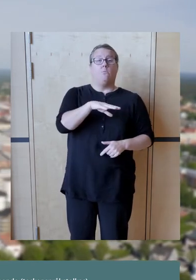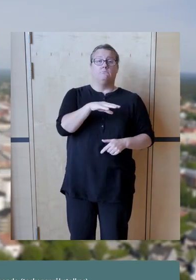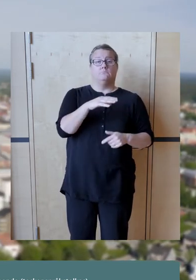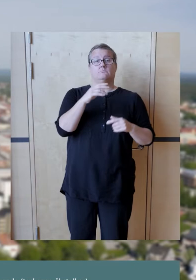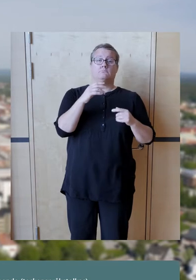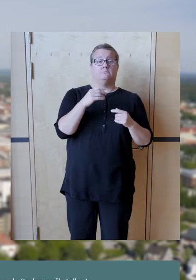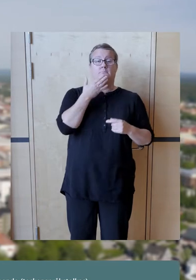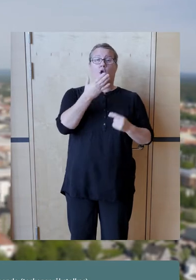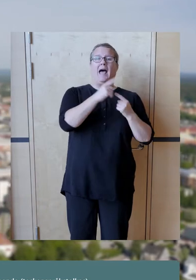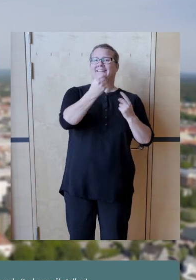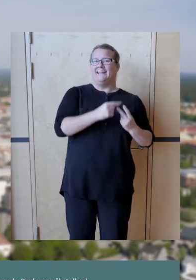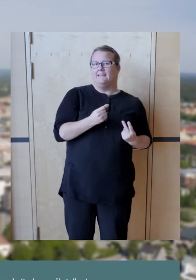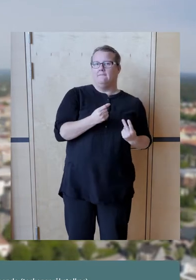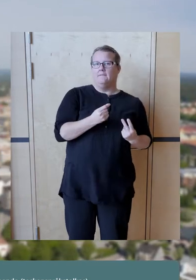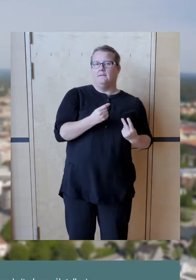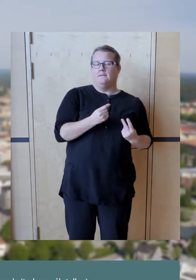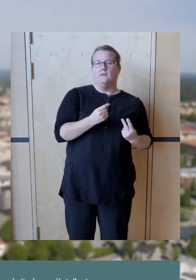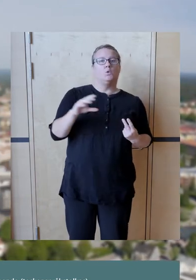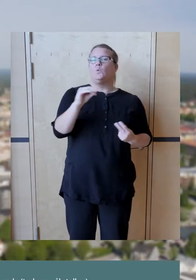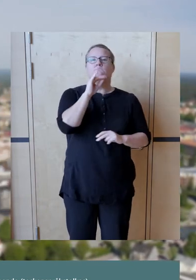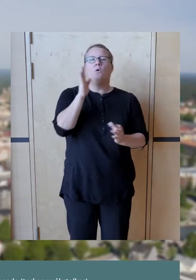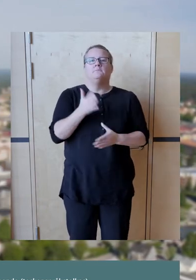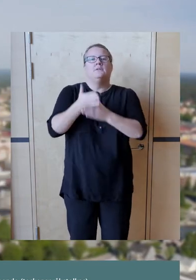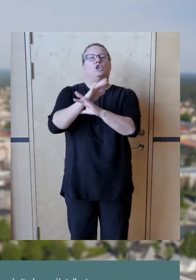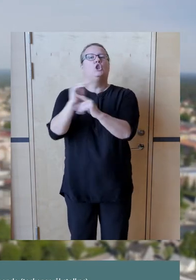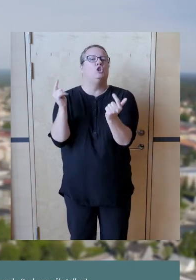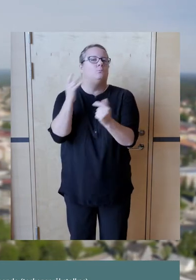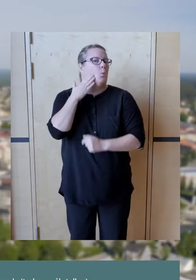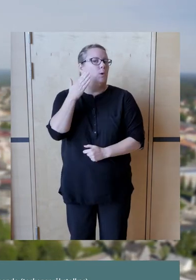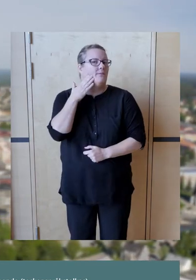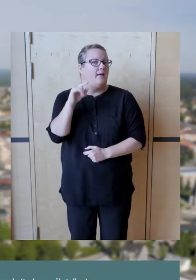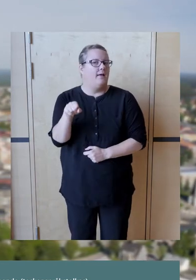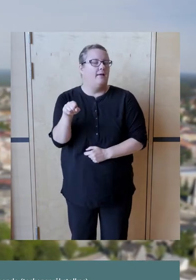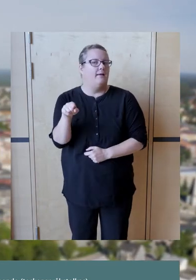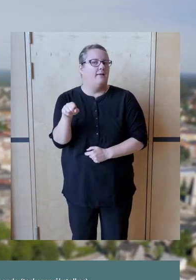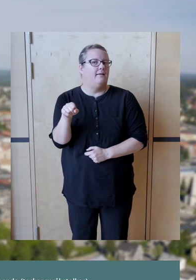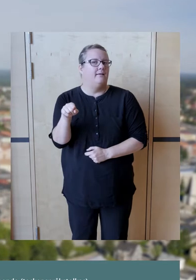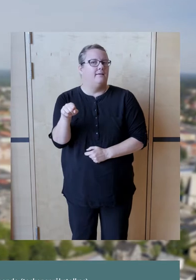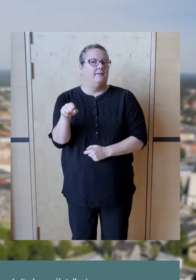Till att inte behöva bygga ett nytt boende på på på